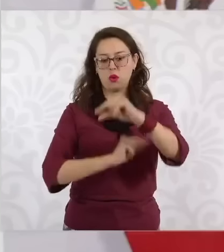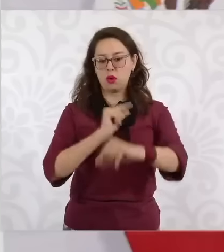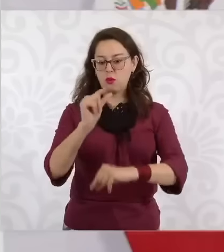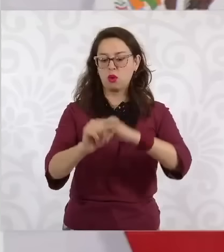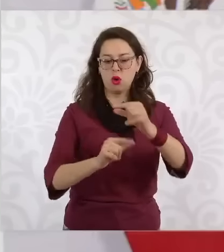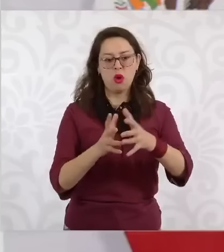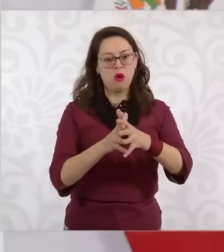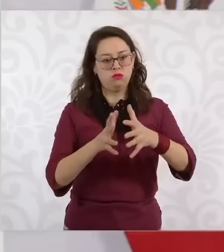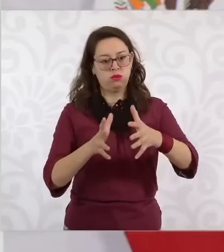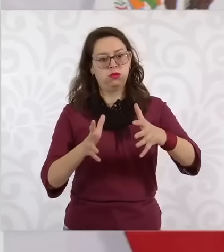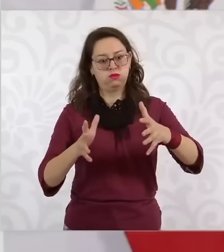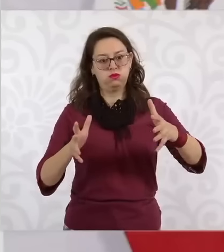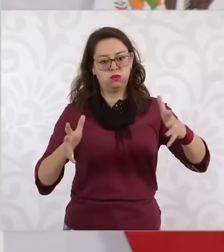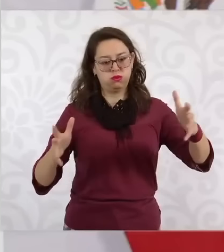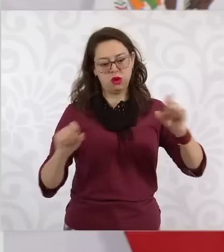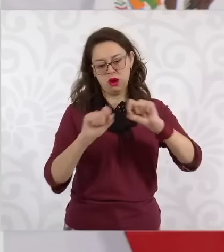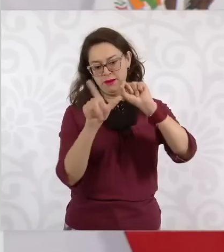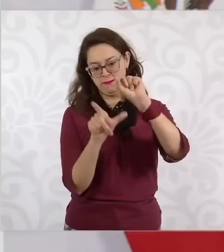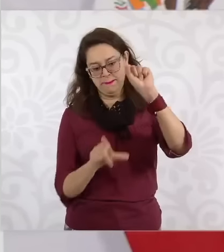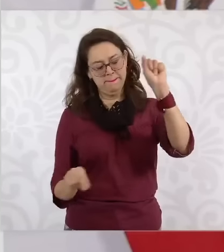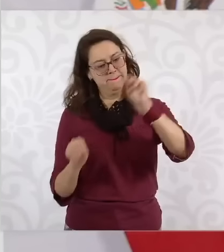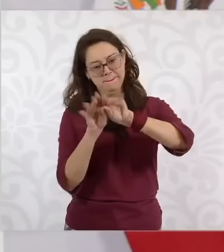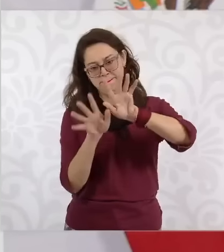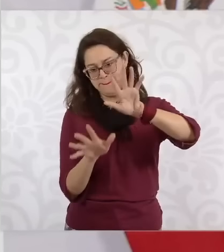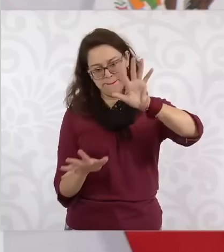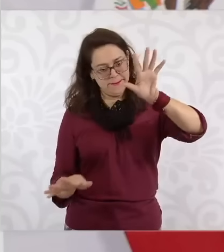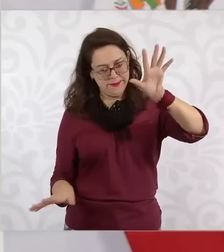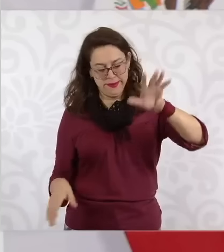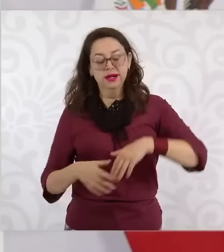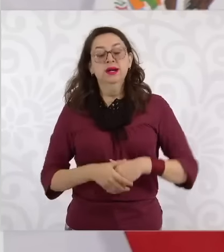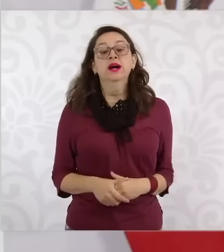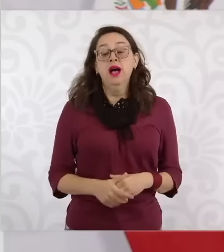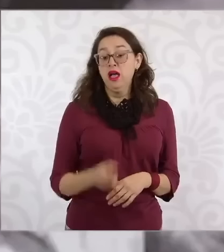va a seguir ampliando este programa a más estados. Y hay dos proyectos emblemáticos que también les